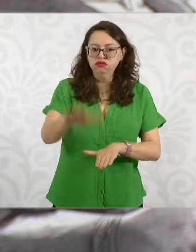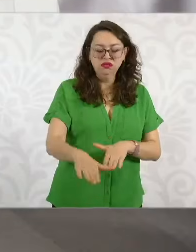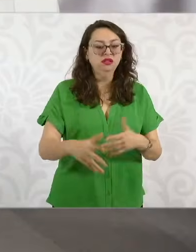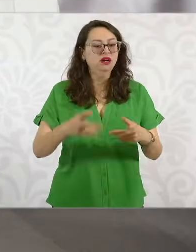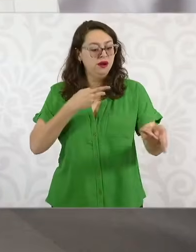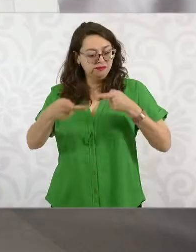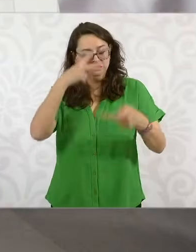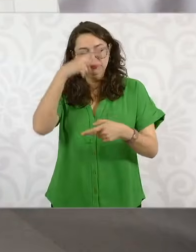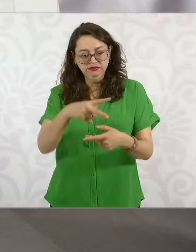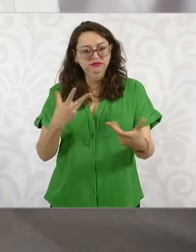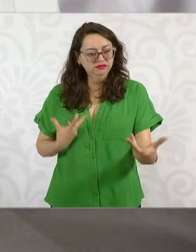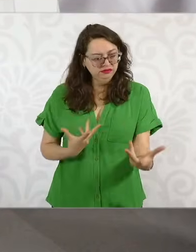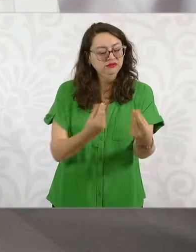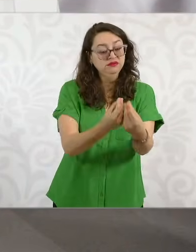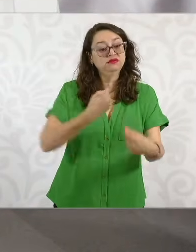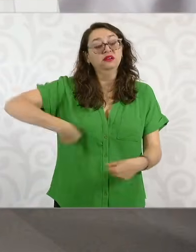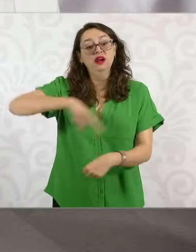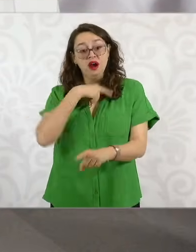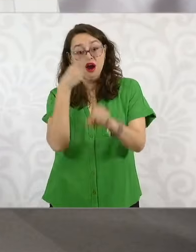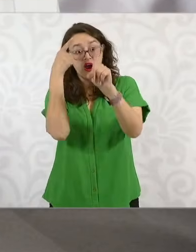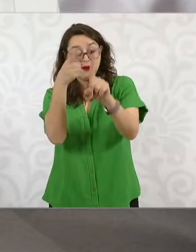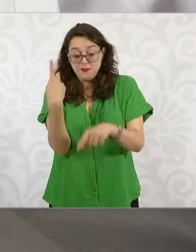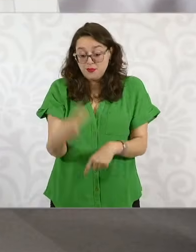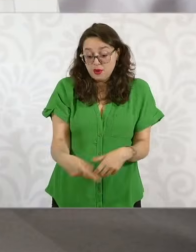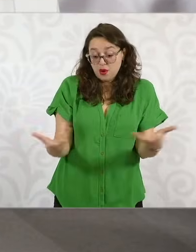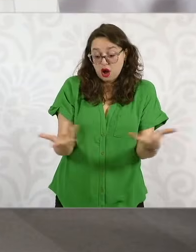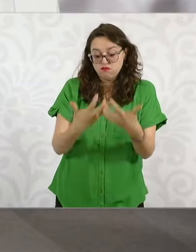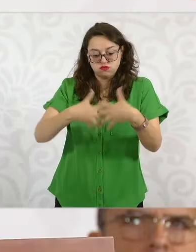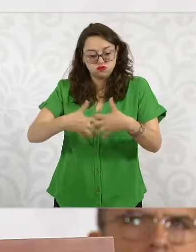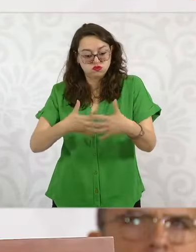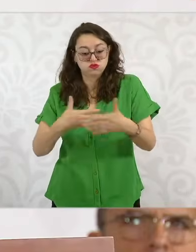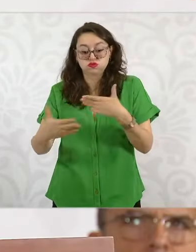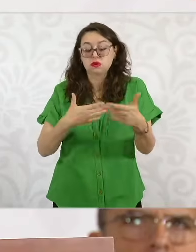compartimos la visión de un México que produzca más y no ve más y dependa menos del exterior en